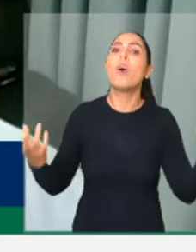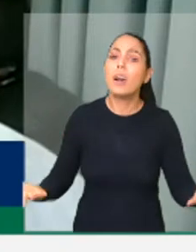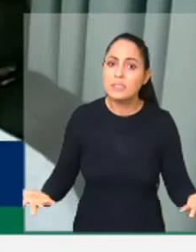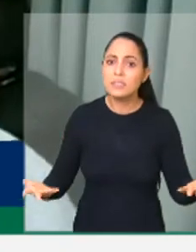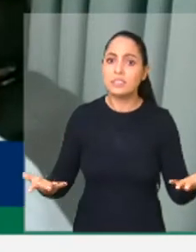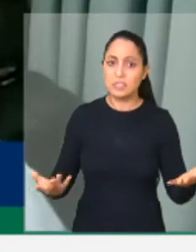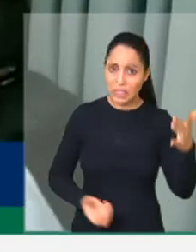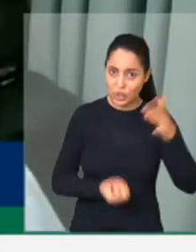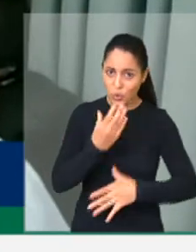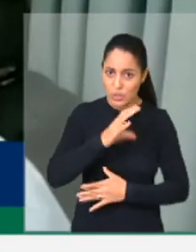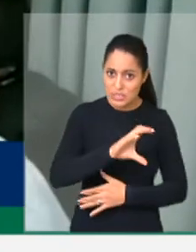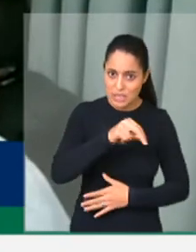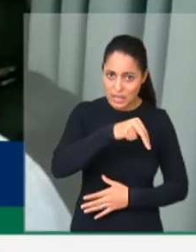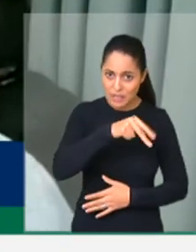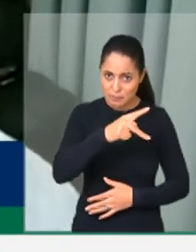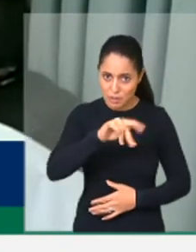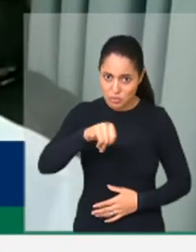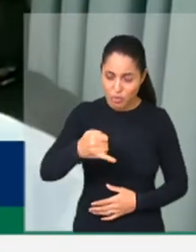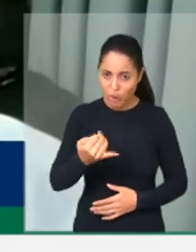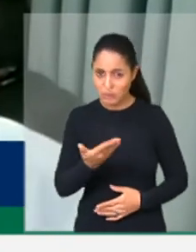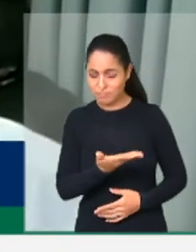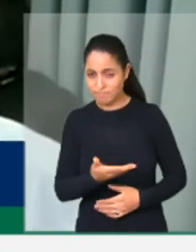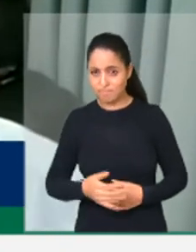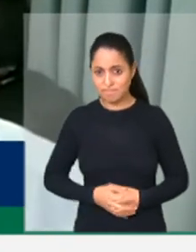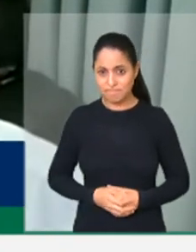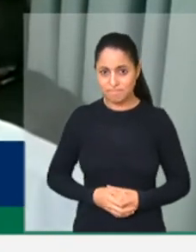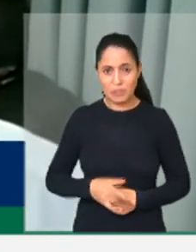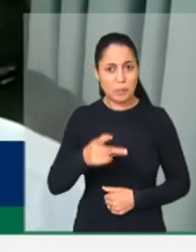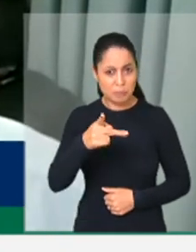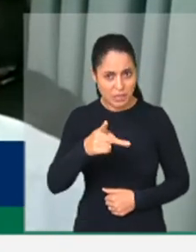QUEBRARAM. ENTÃO A ESQUERDA TEM ESSE DETALHE NÃO CONHECE O MUNDO EMPRESARIAL, NÃO SABE